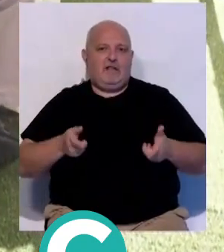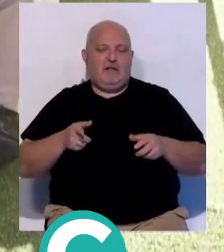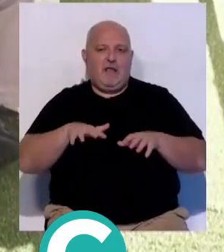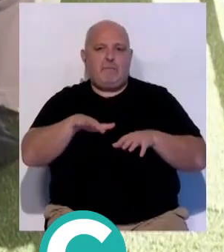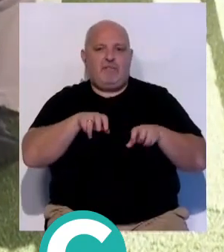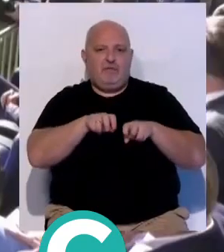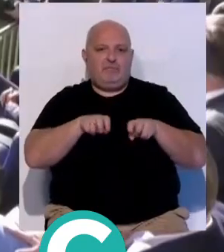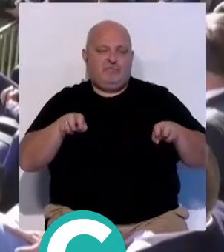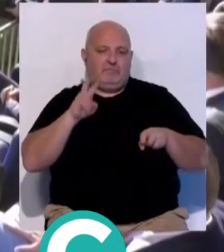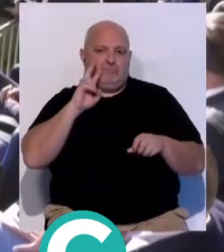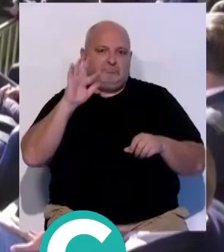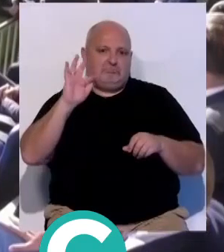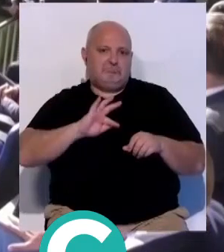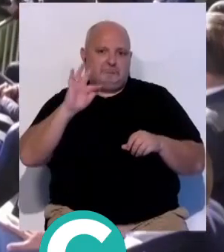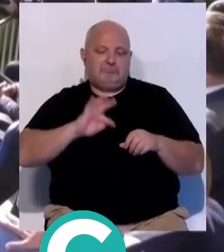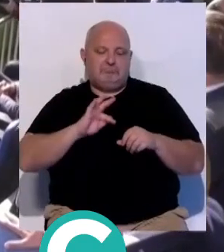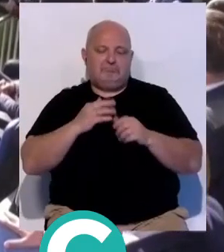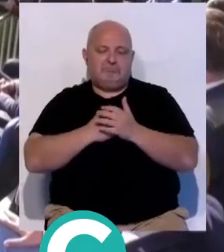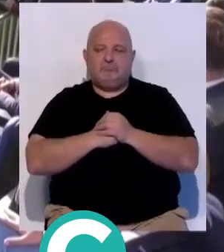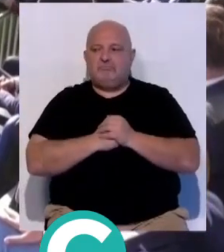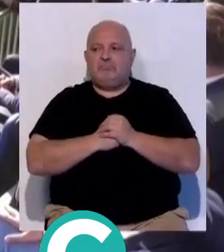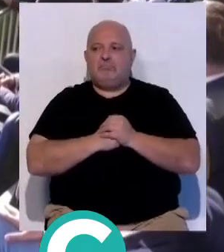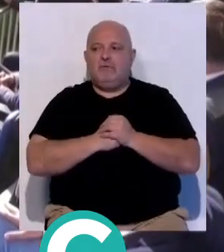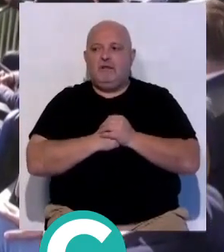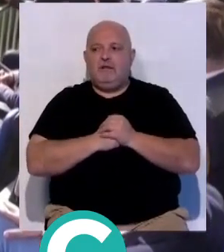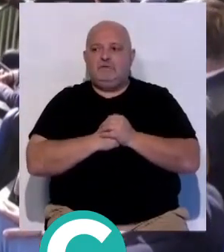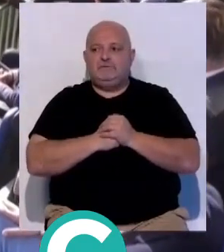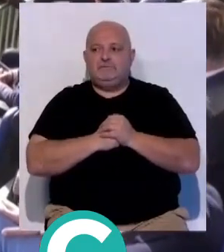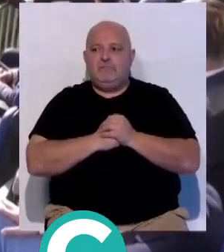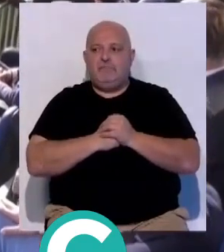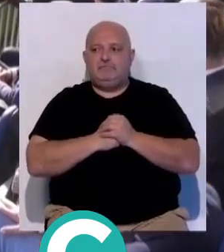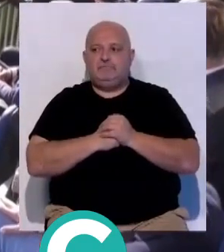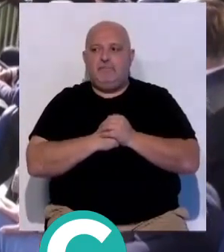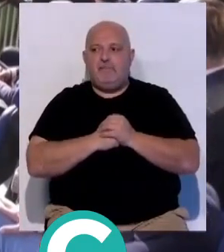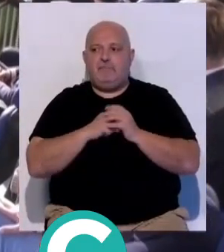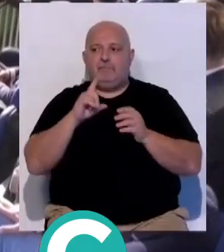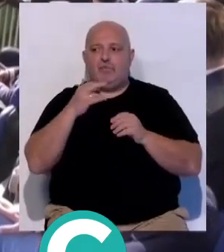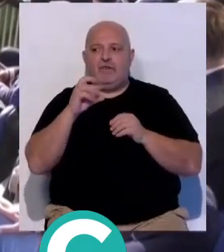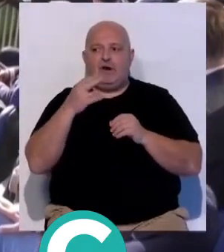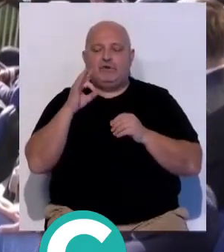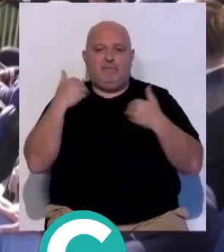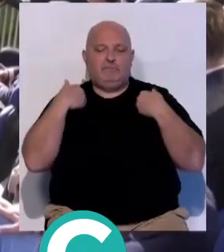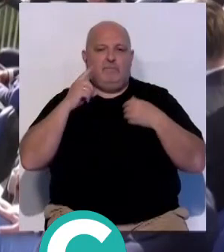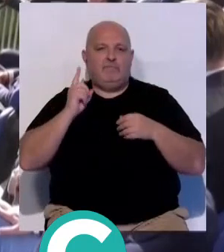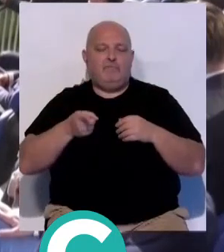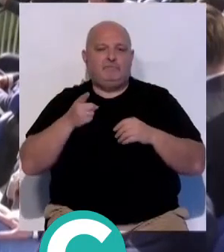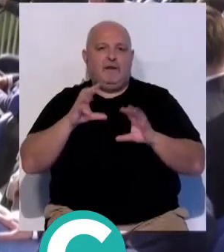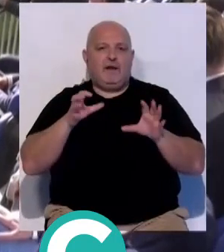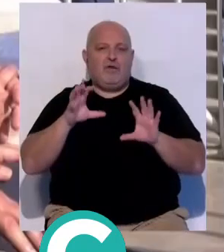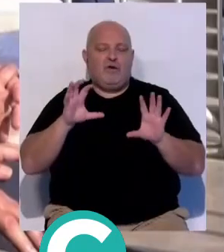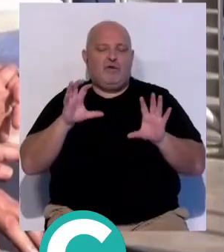para poder seguir estas mesas y después Lourdes Acosta la directora de radio Cádiz hacía también